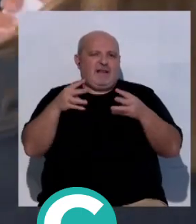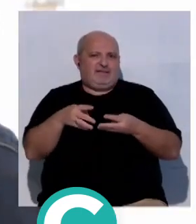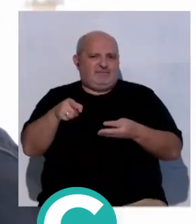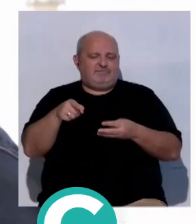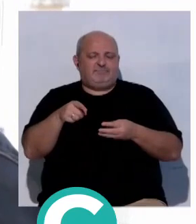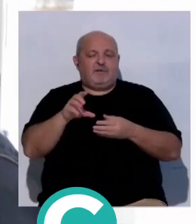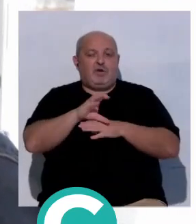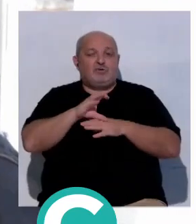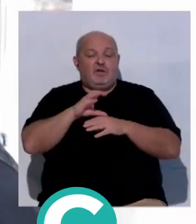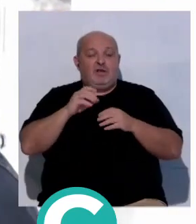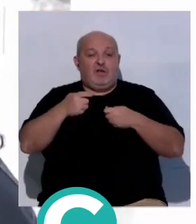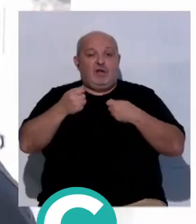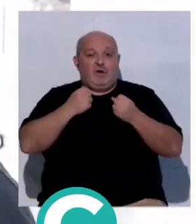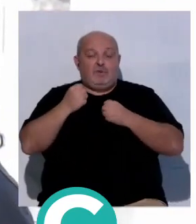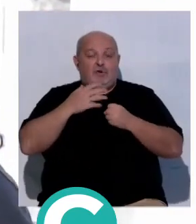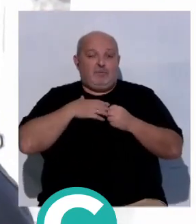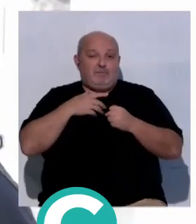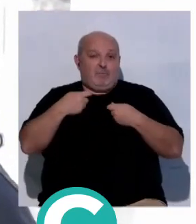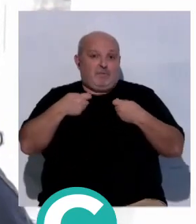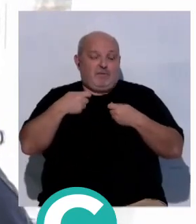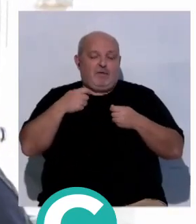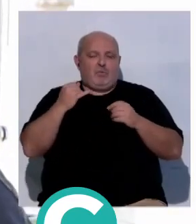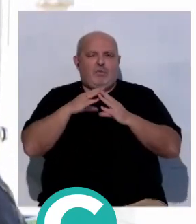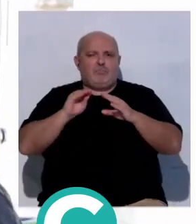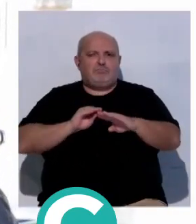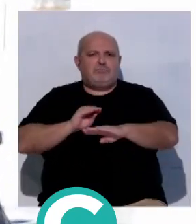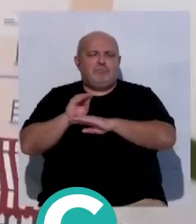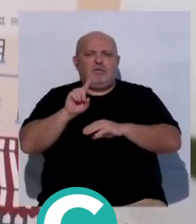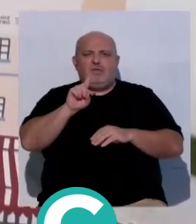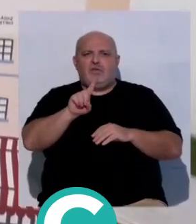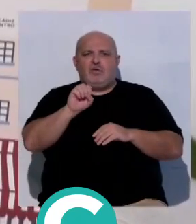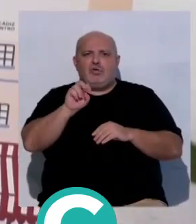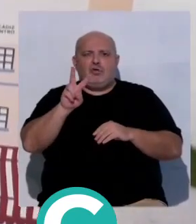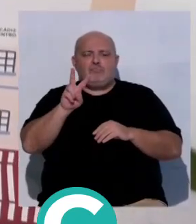consejería de comercio de la junta de Andalucía ha concedido una subvención de 102,000 para